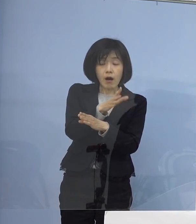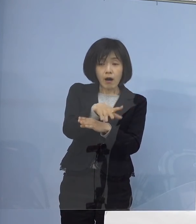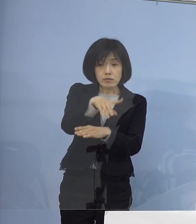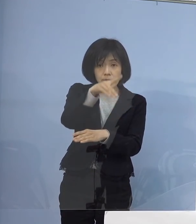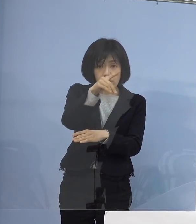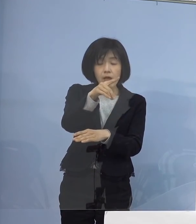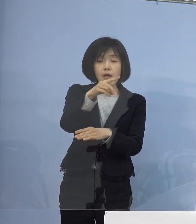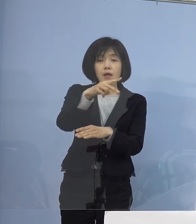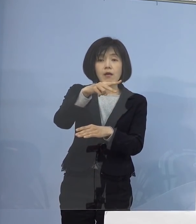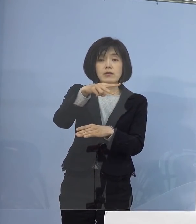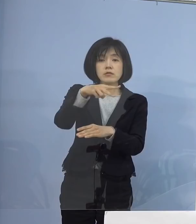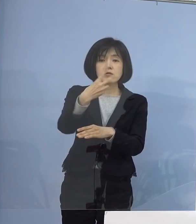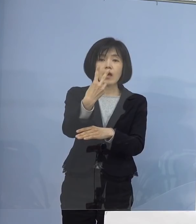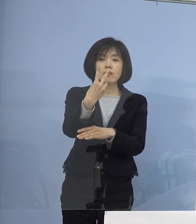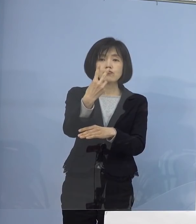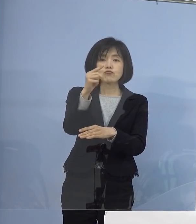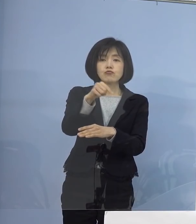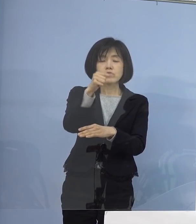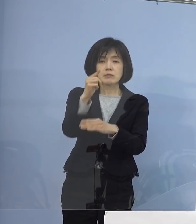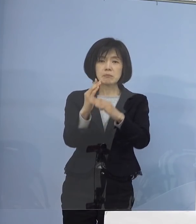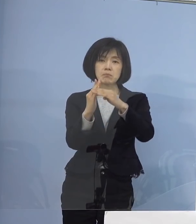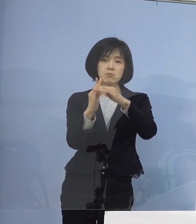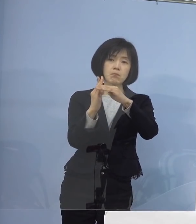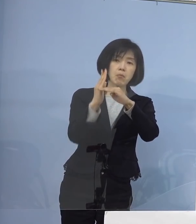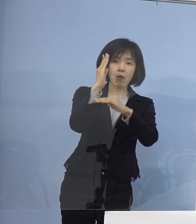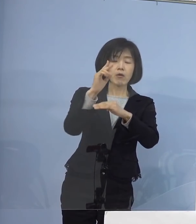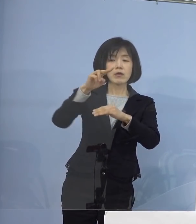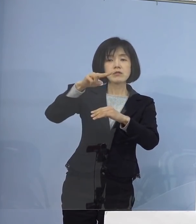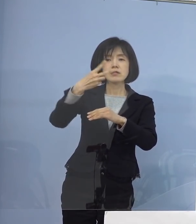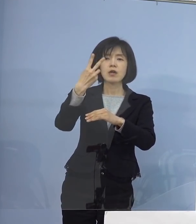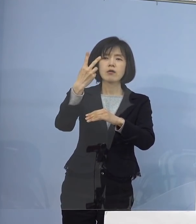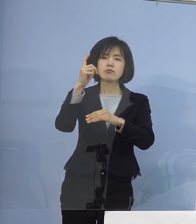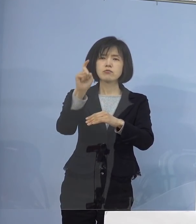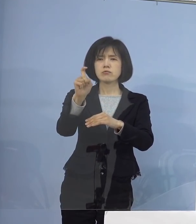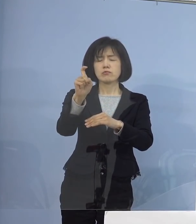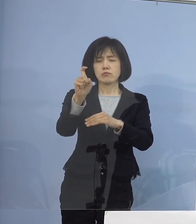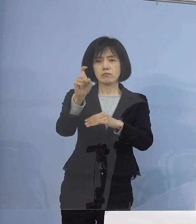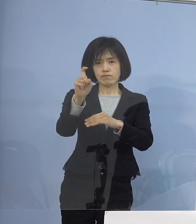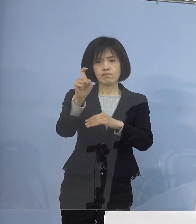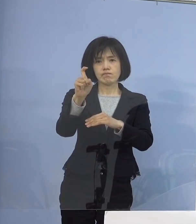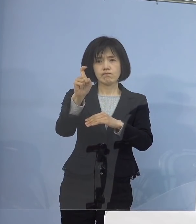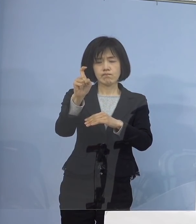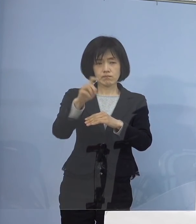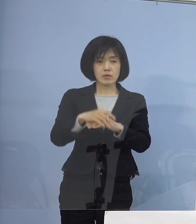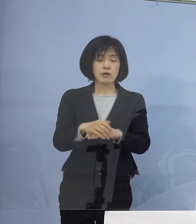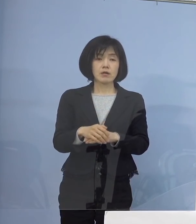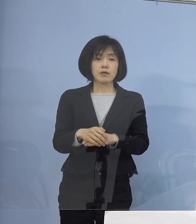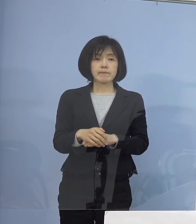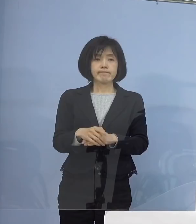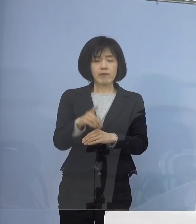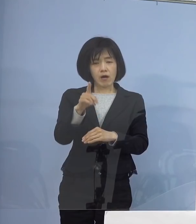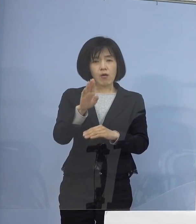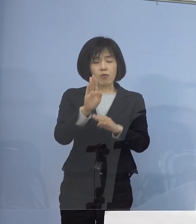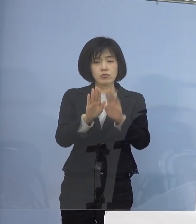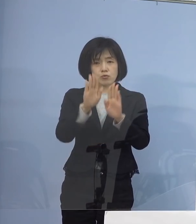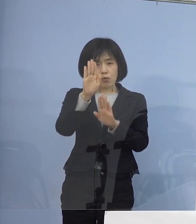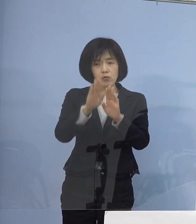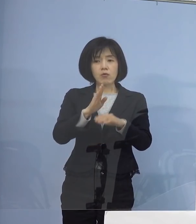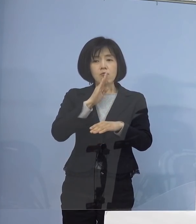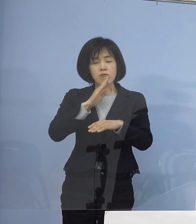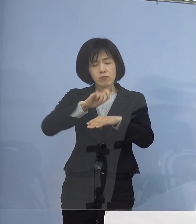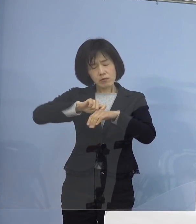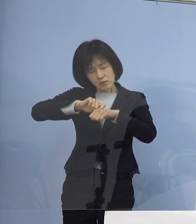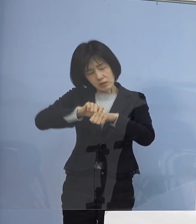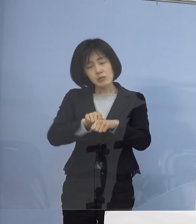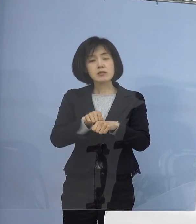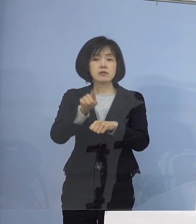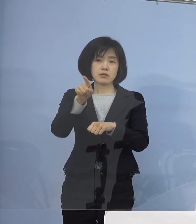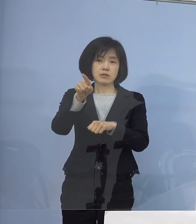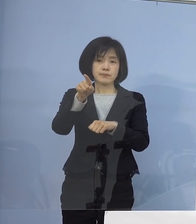200人を超える210人となったところであり 大変厳しい状況が続いているところであります